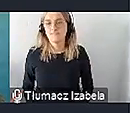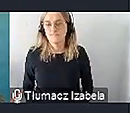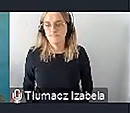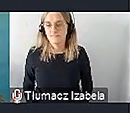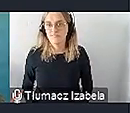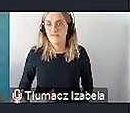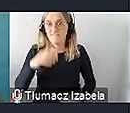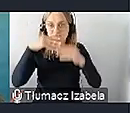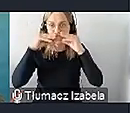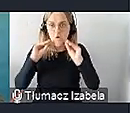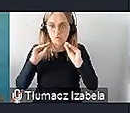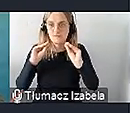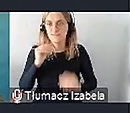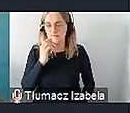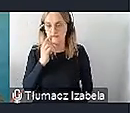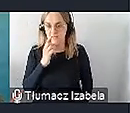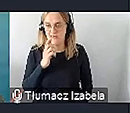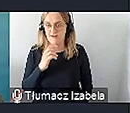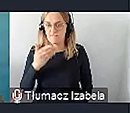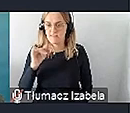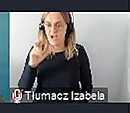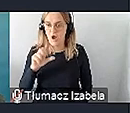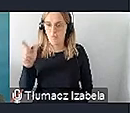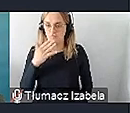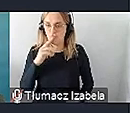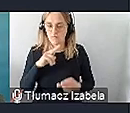Wąsy - druga rzecz od pana Michała się pojawiła.